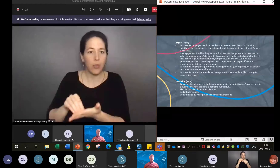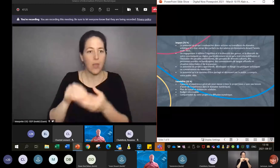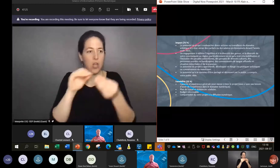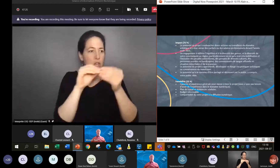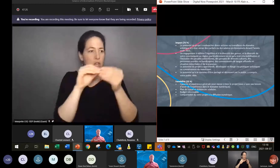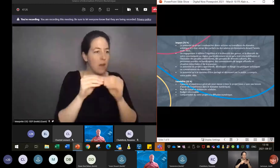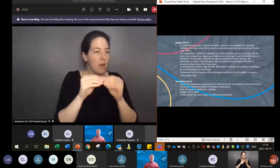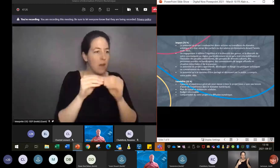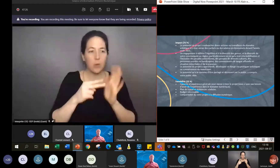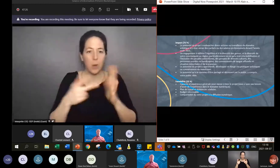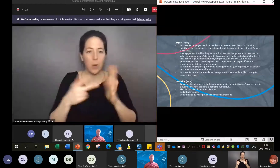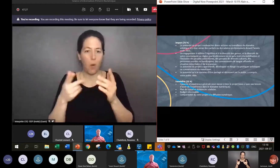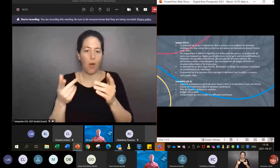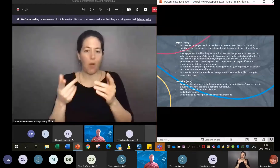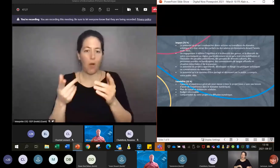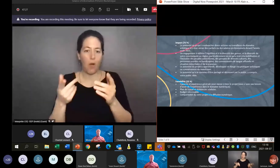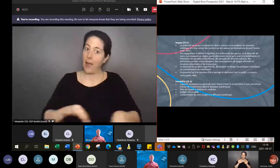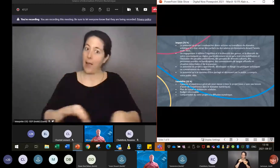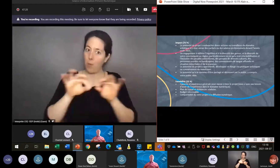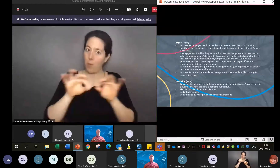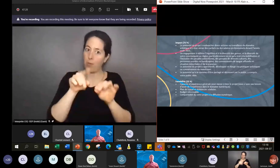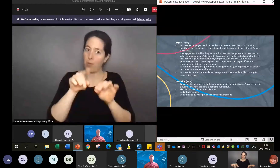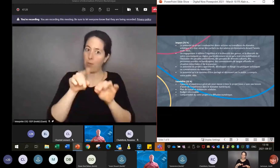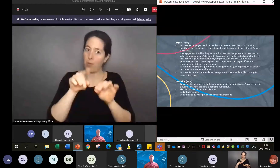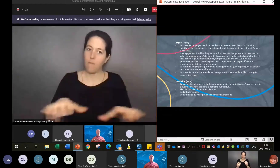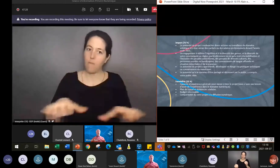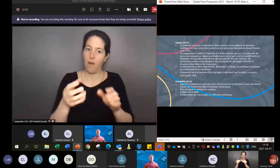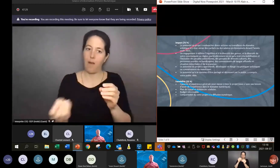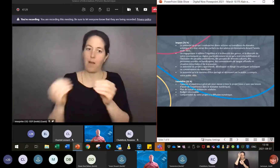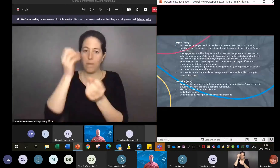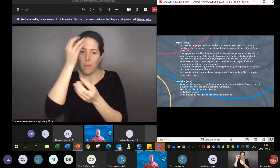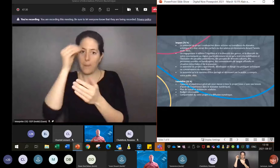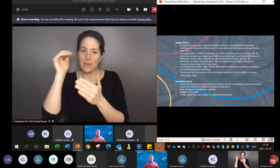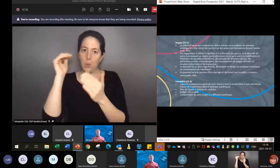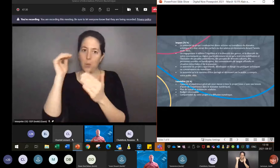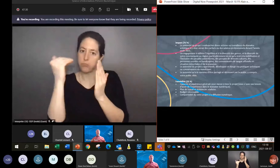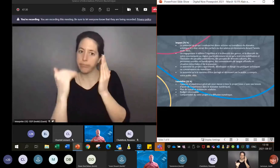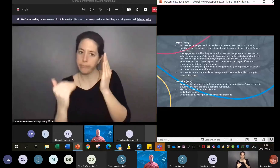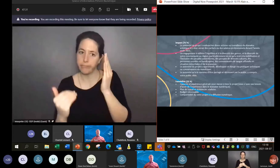très important,